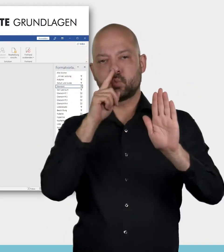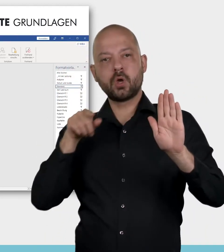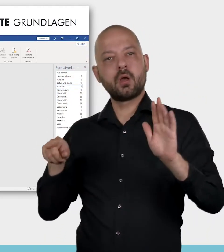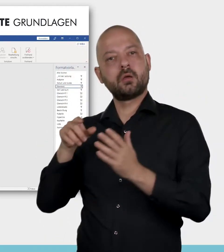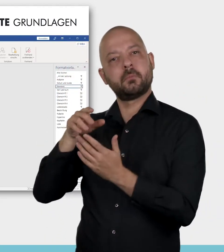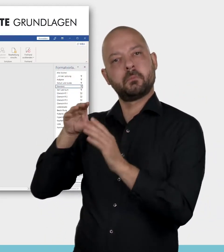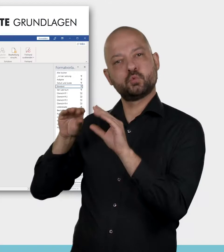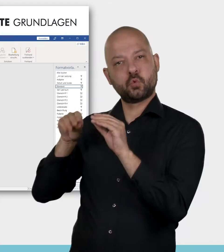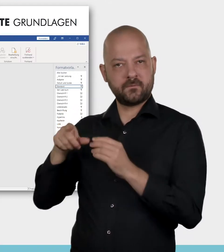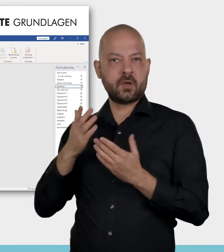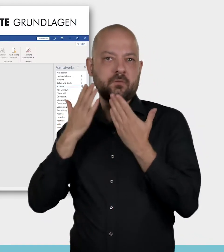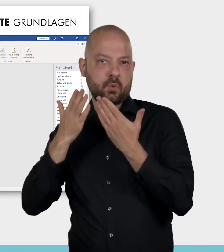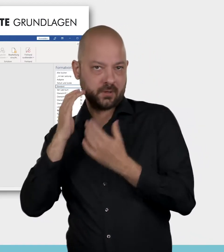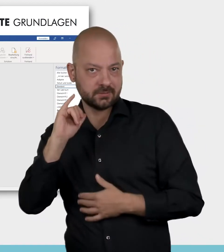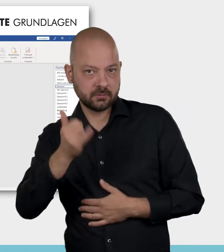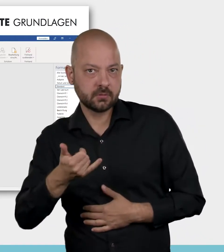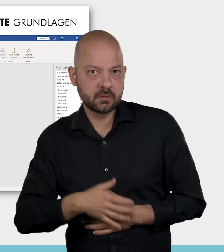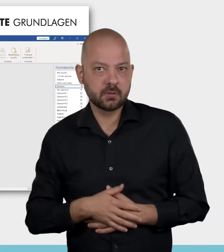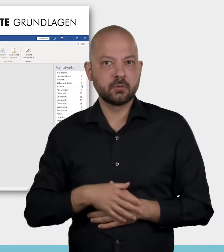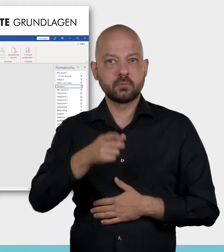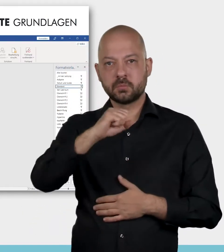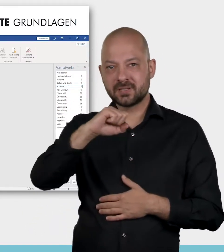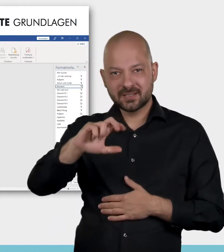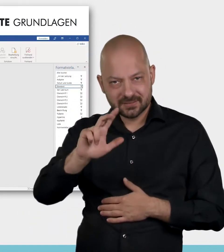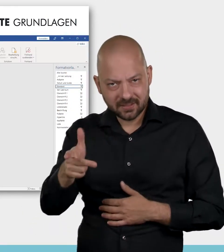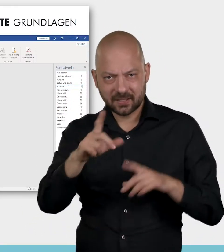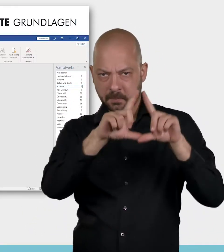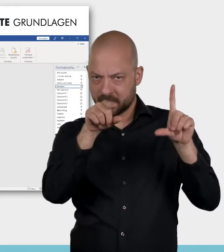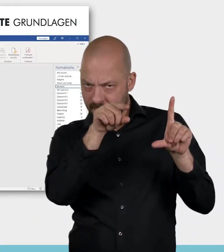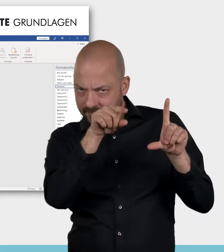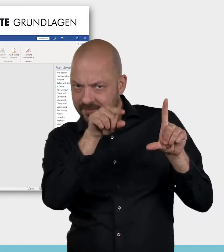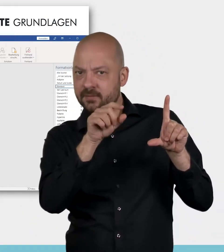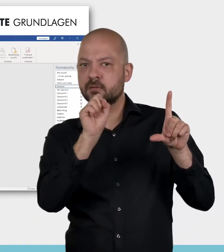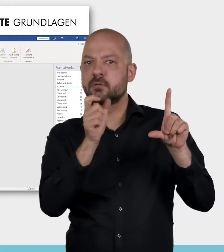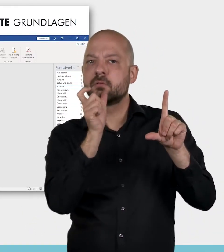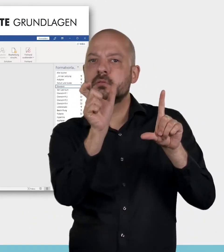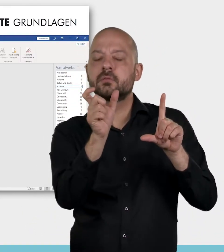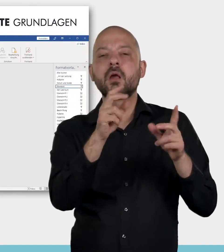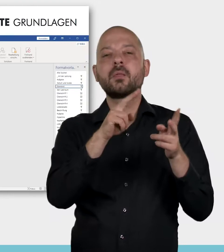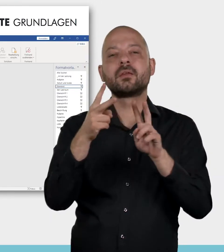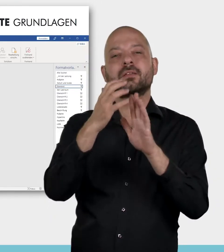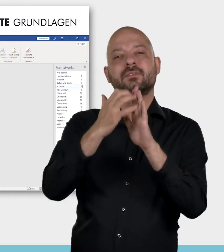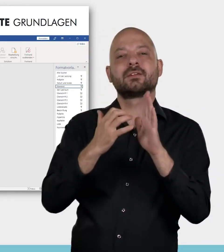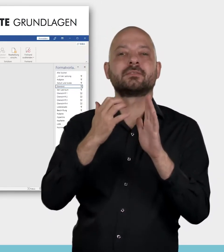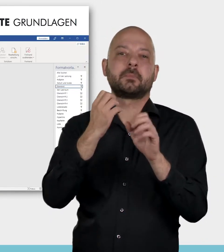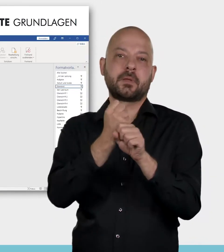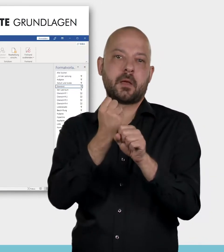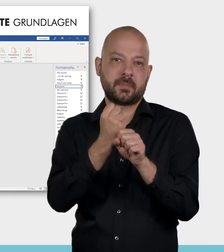Öffnen Sie dazu mit einem Rechtsklick auf dem Bild das Kontextmenü und hier „Alternativtext bearbeiten“.